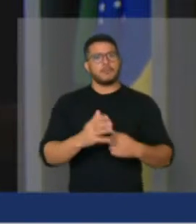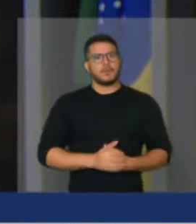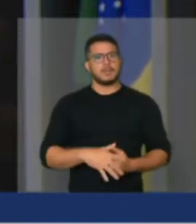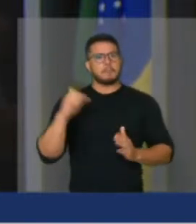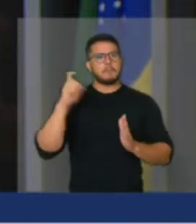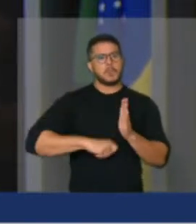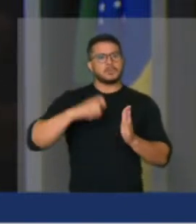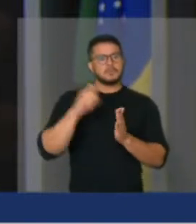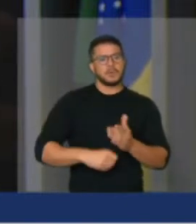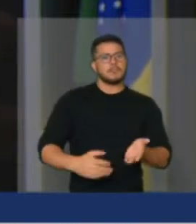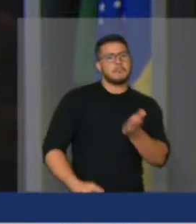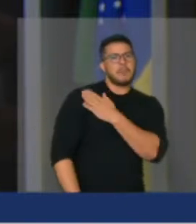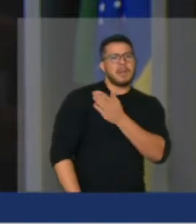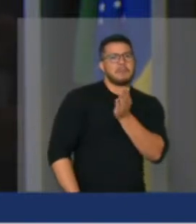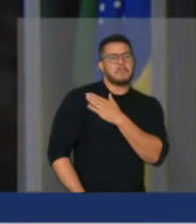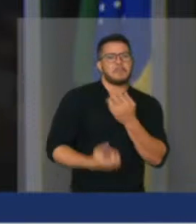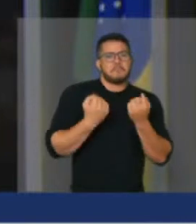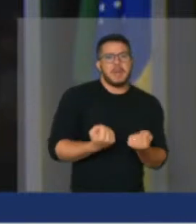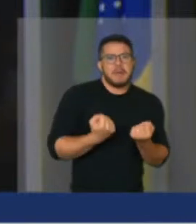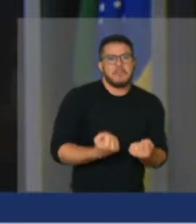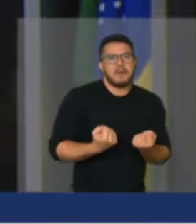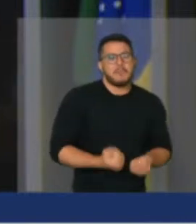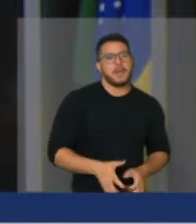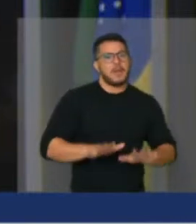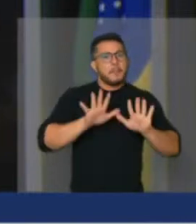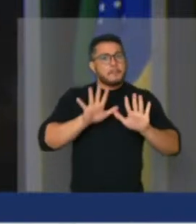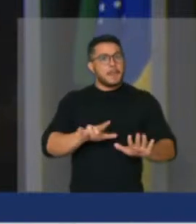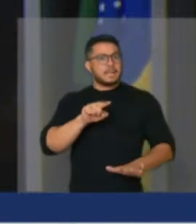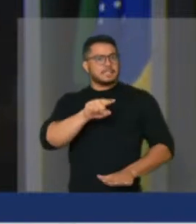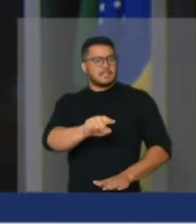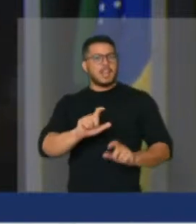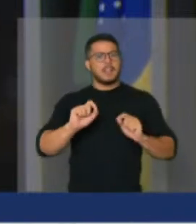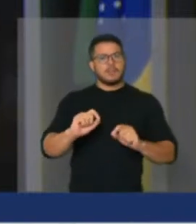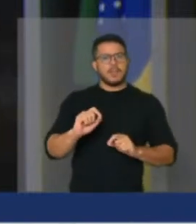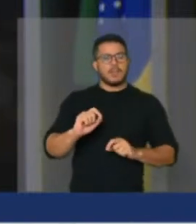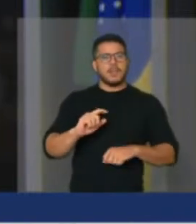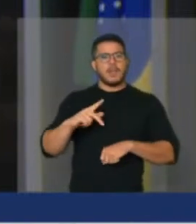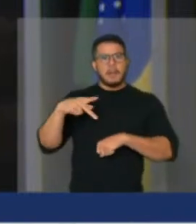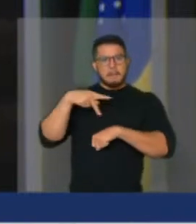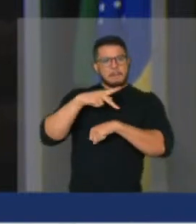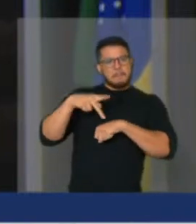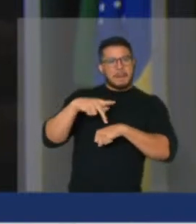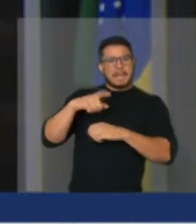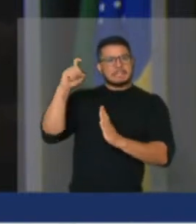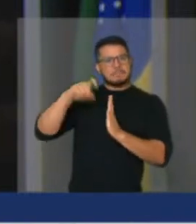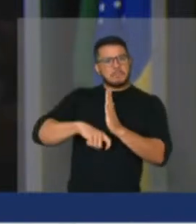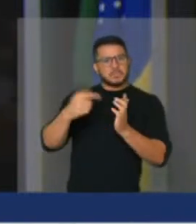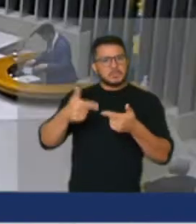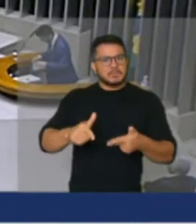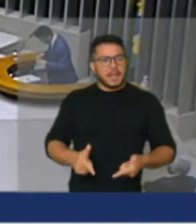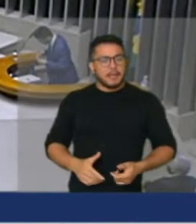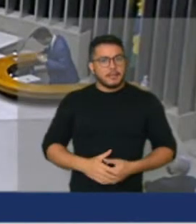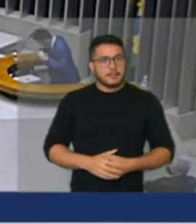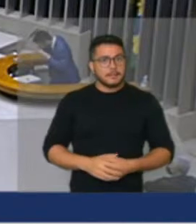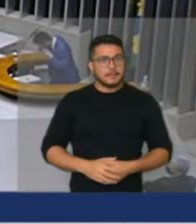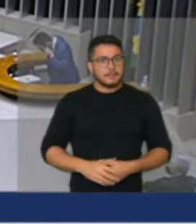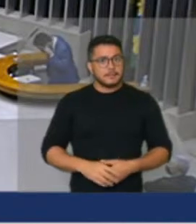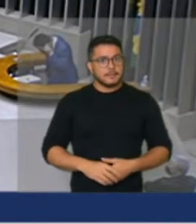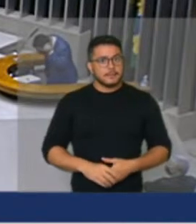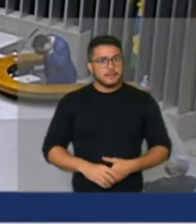AGORA PARA ELE É PARAÍSO FISCAL SE BENEFICIANDO DA VALORIZAÇÃO-- [PRESIDENTE]: